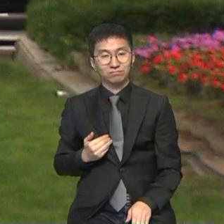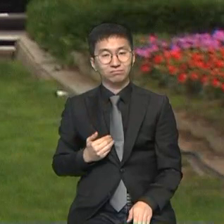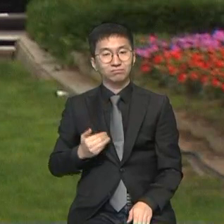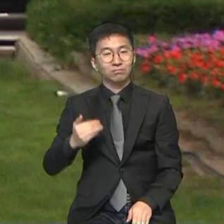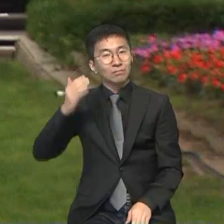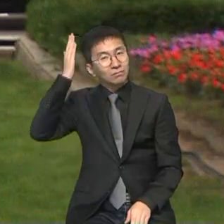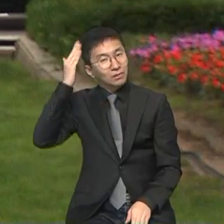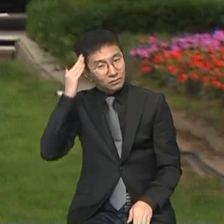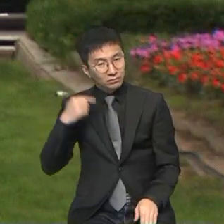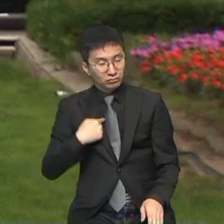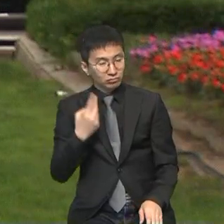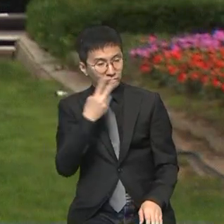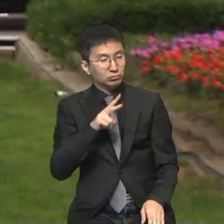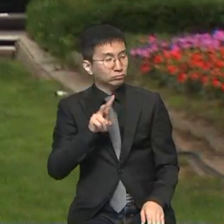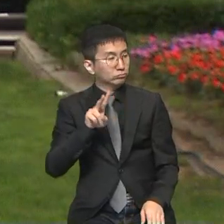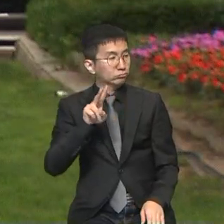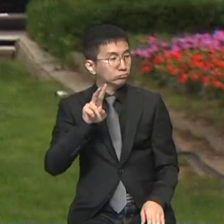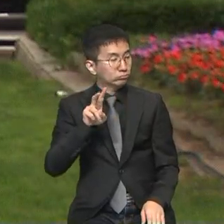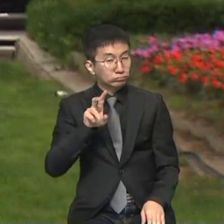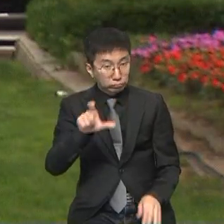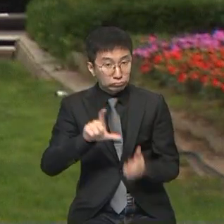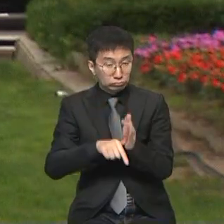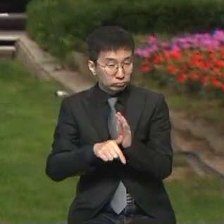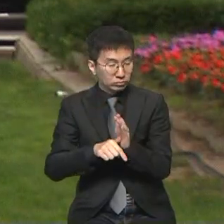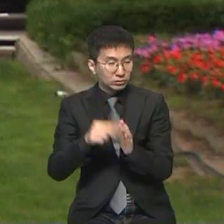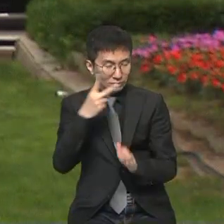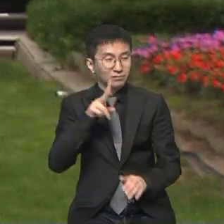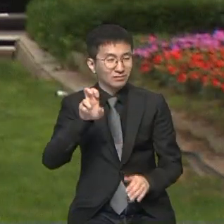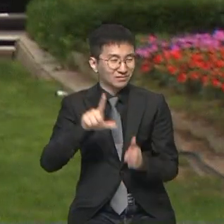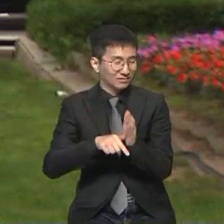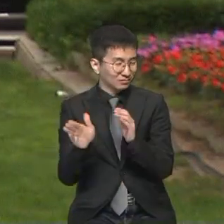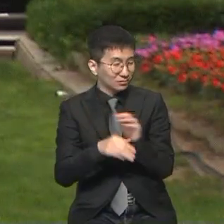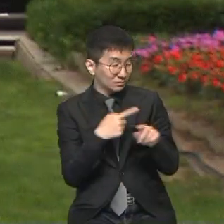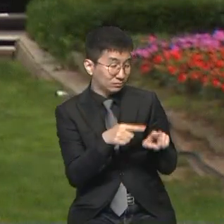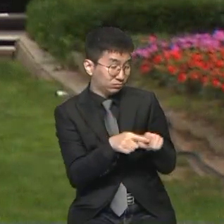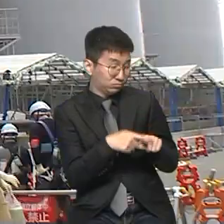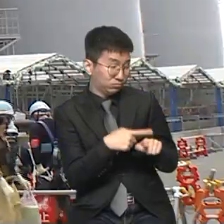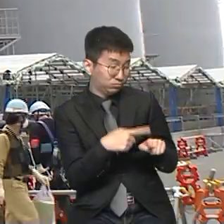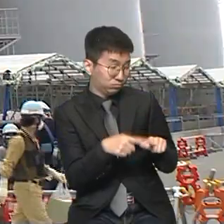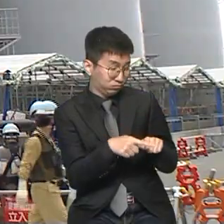주도로 도쿄전력의 오염수 방류 계획에 대해 독자 검증을 진행해왔습니다.